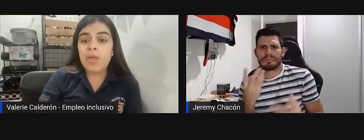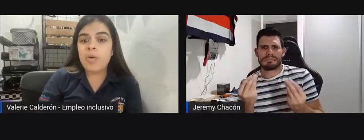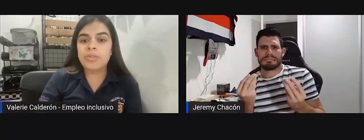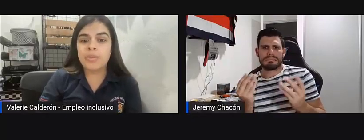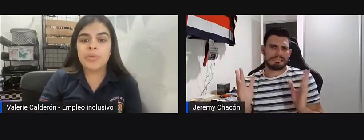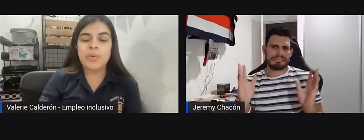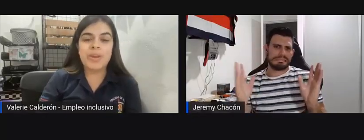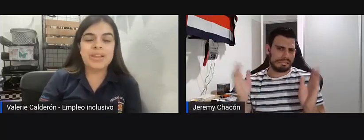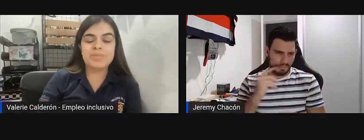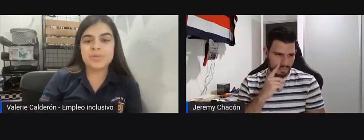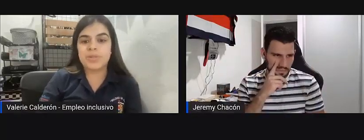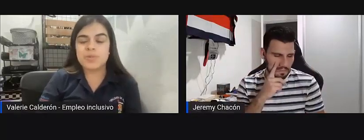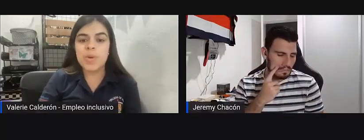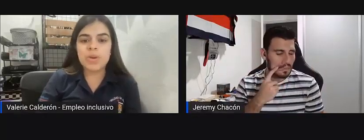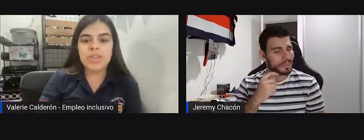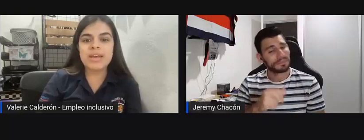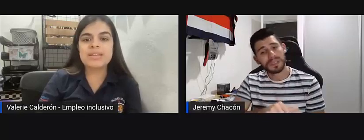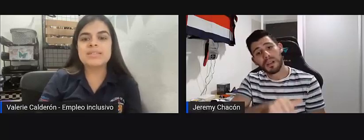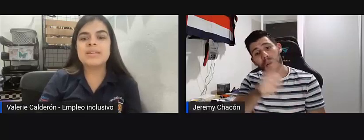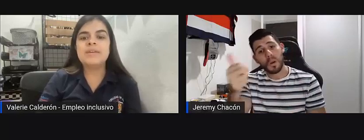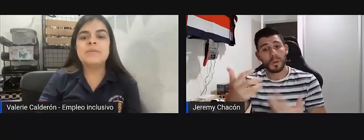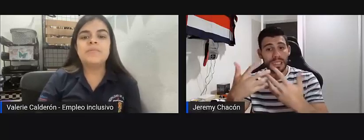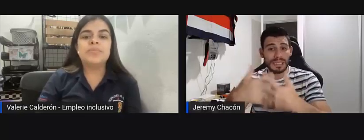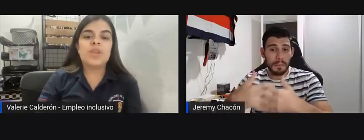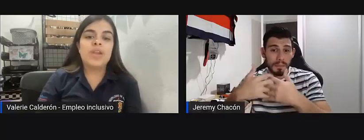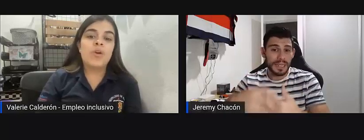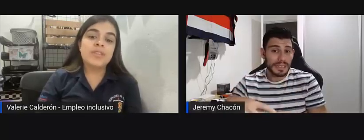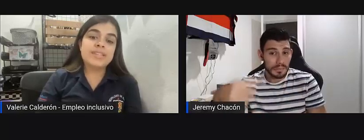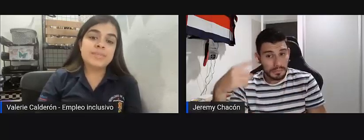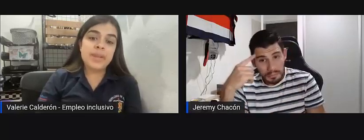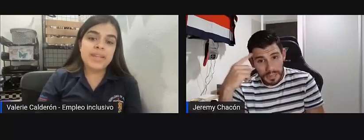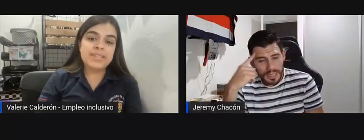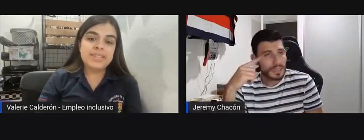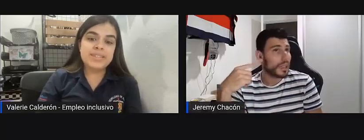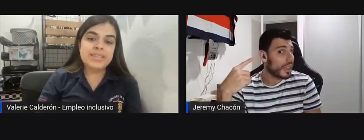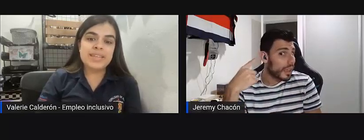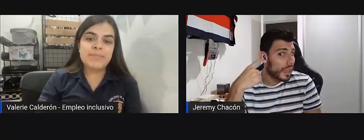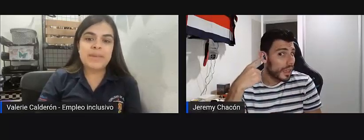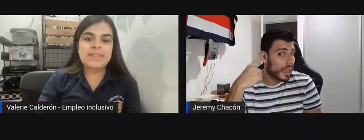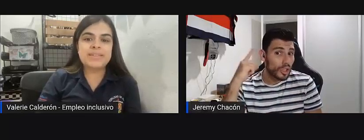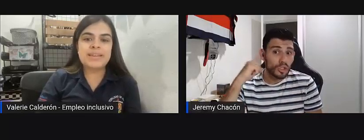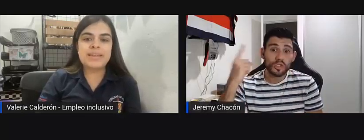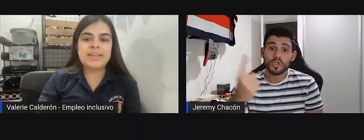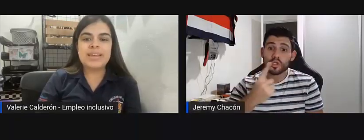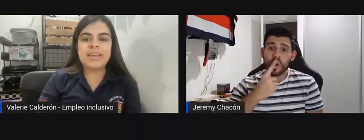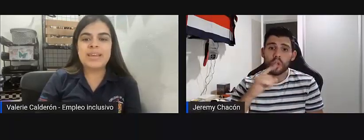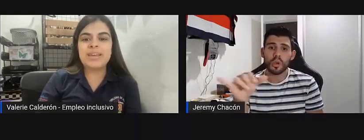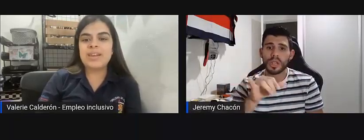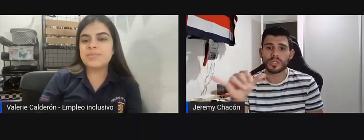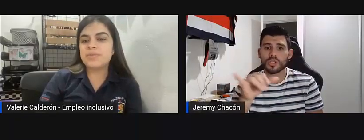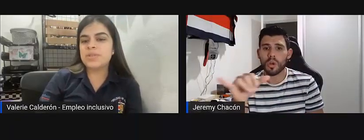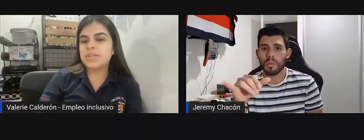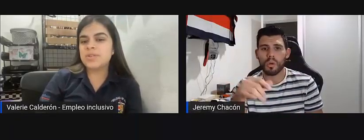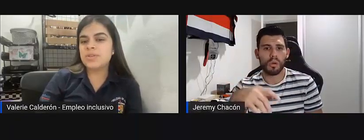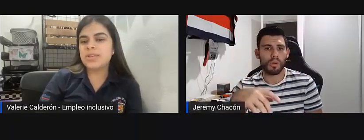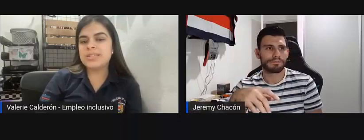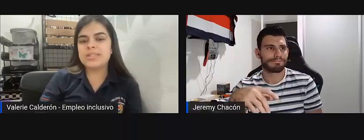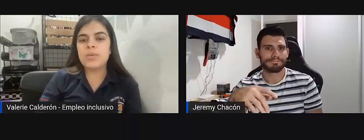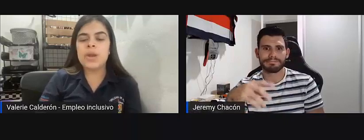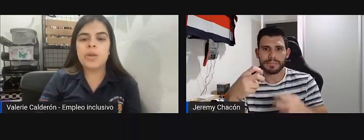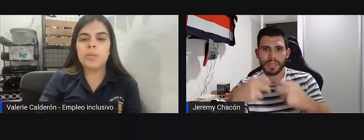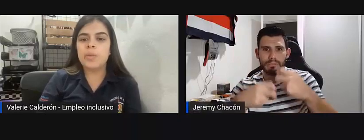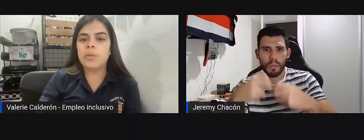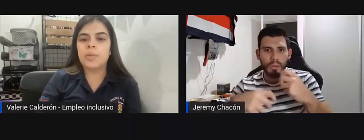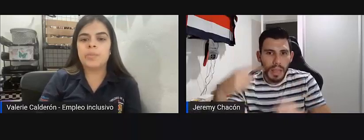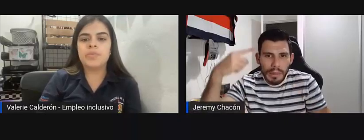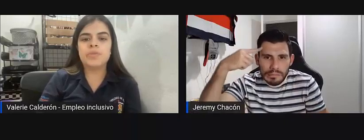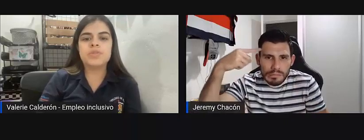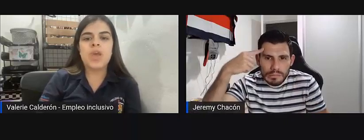temor a las personas sordas otras empresas que piensan que las personas sordas es igual como no